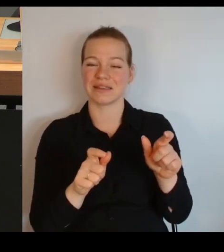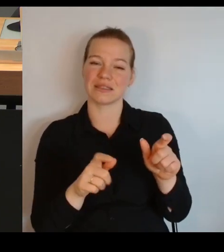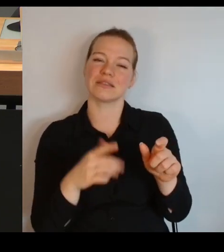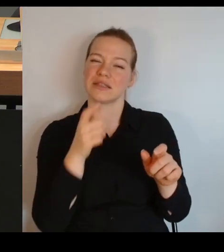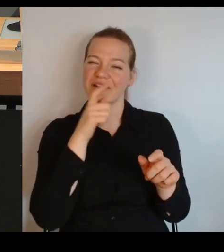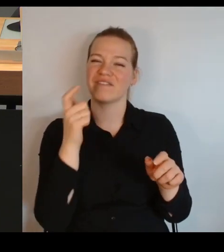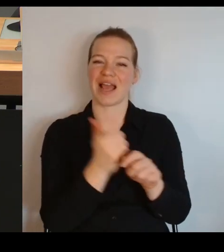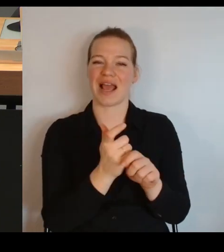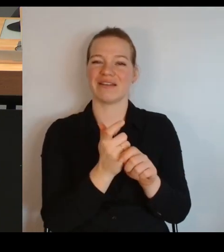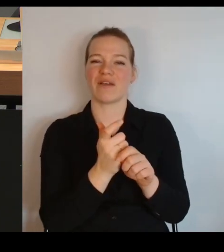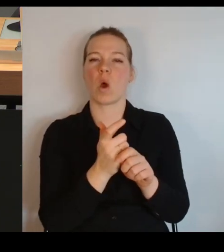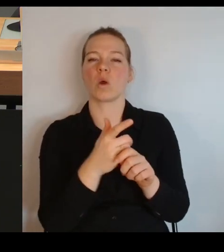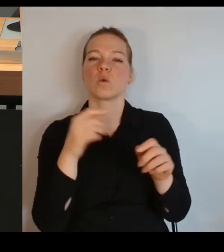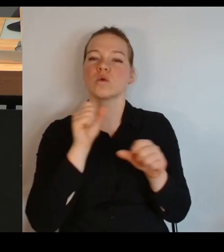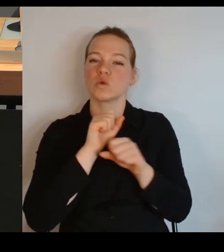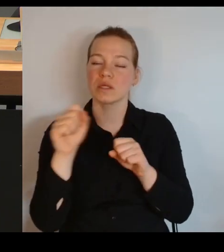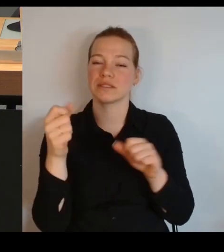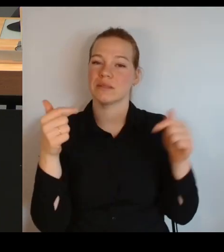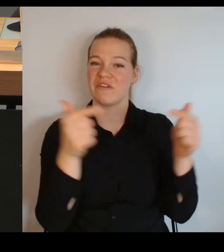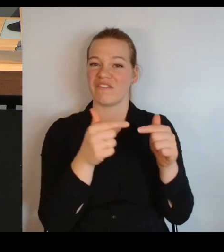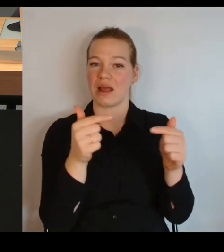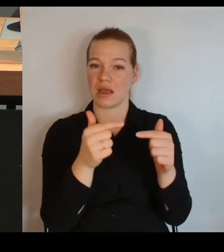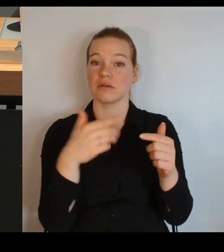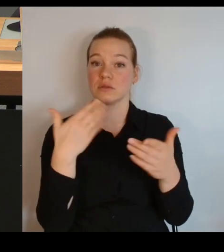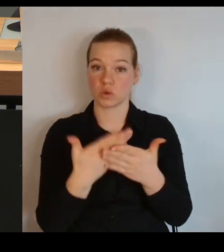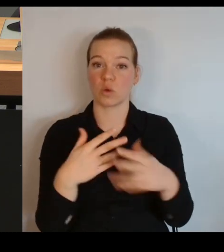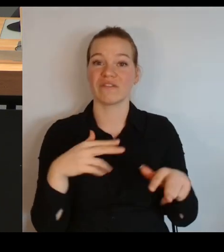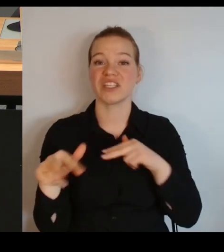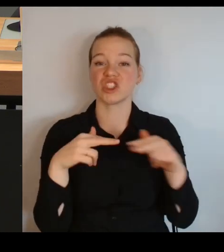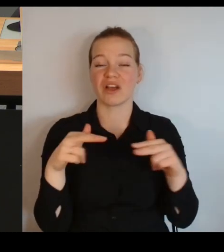einige Mitglieder dieses Abgeordnetenhauses tatsächlich gar